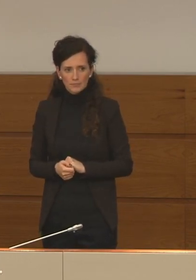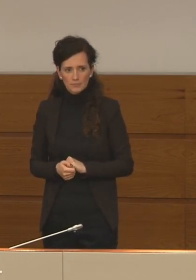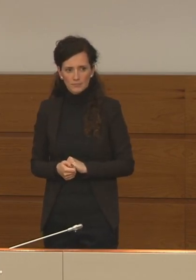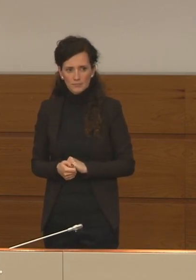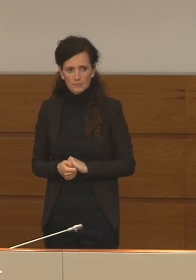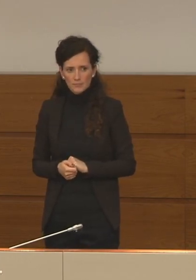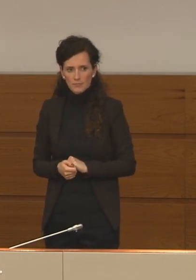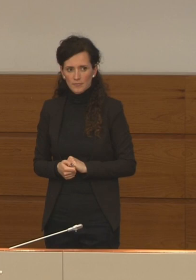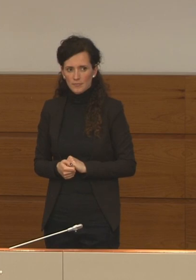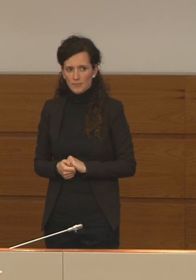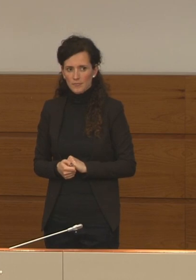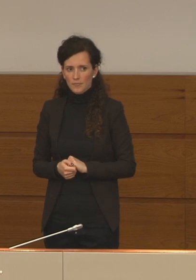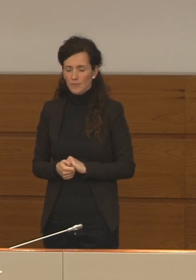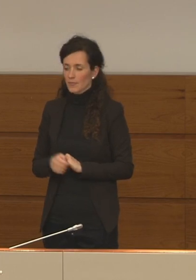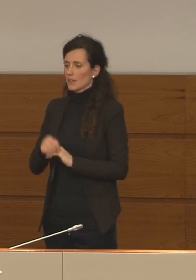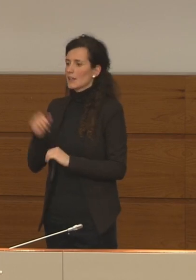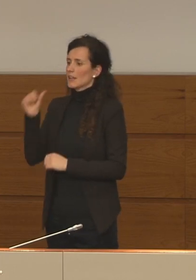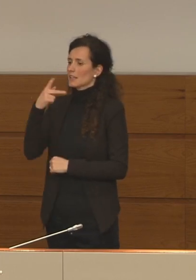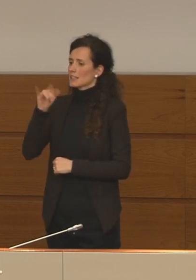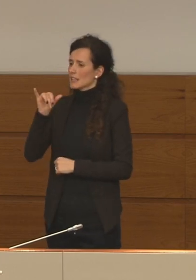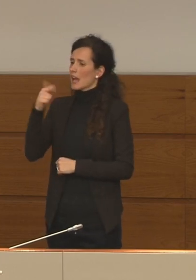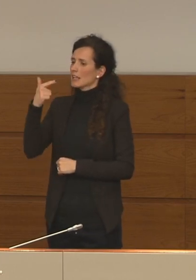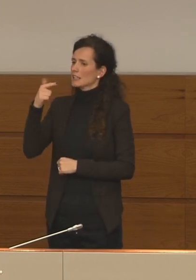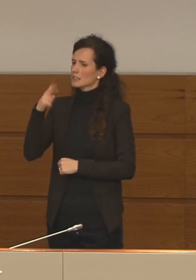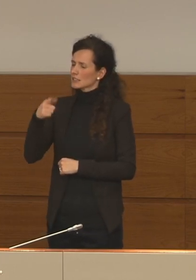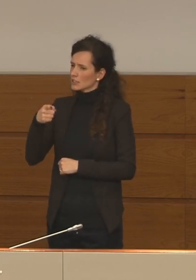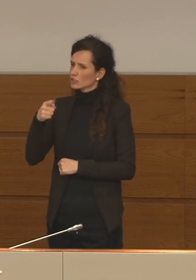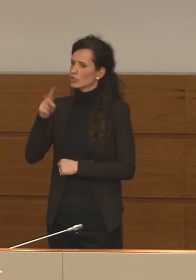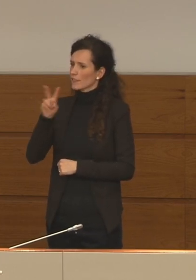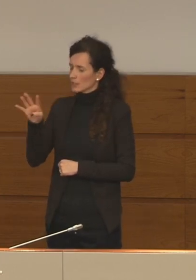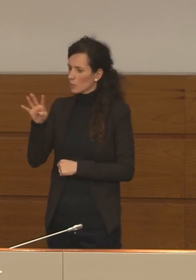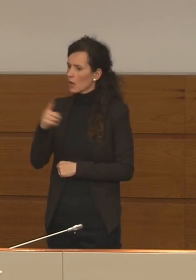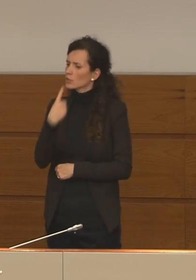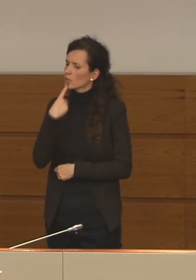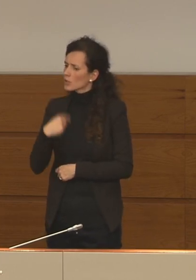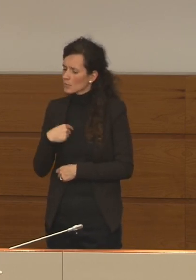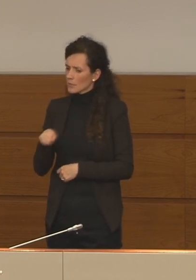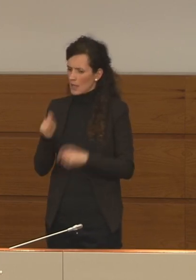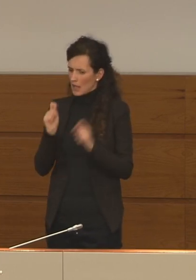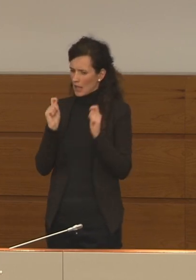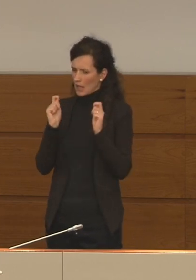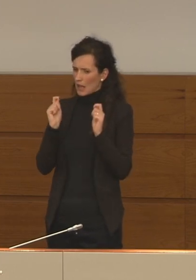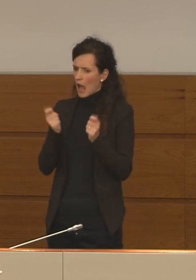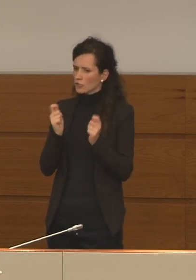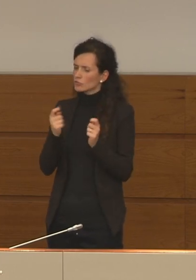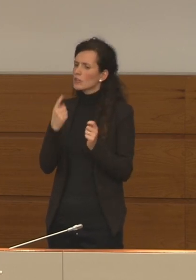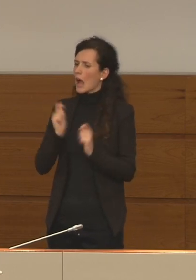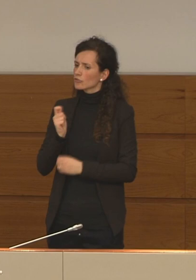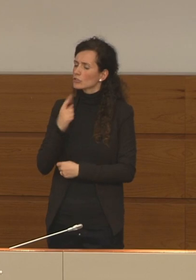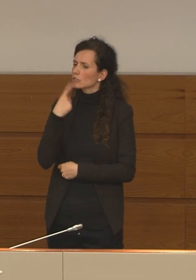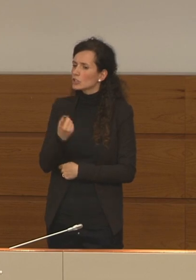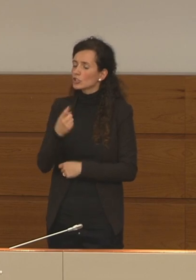(domanda giornalista) Daria Paoletti Sky TG24, mi hanno girato adesso un'agenzia in cui i medici intensivi della Lombardia lamentano un